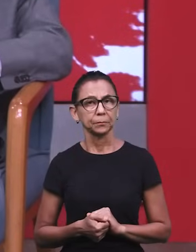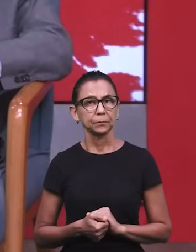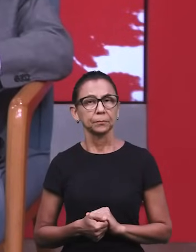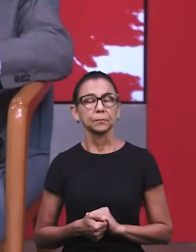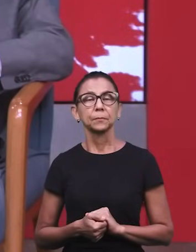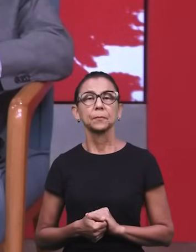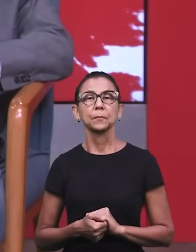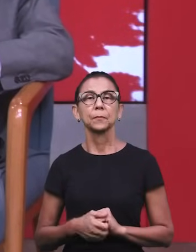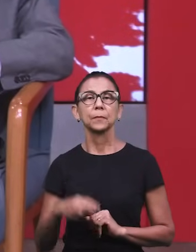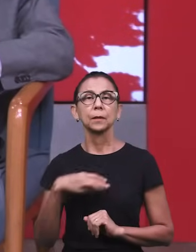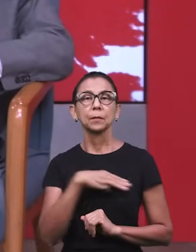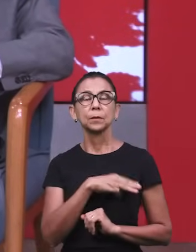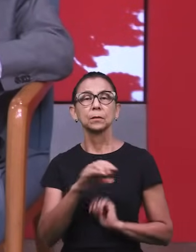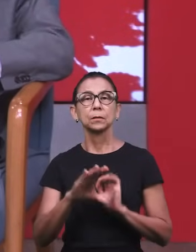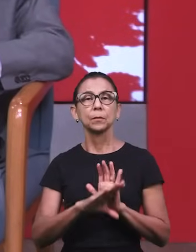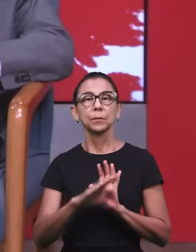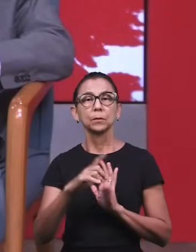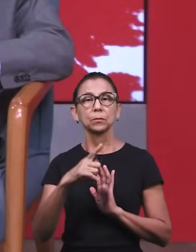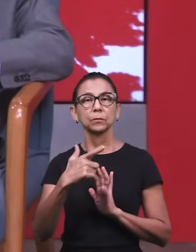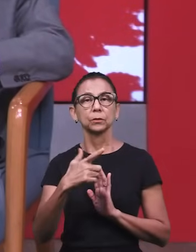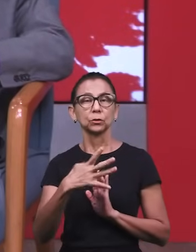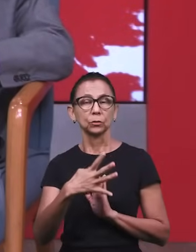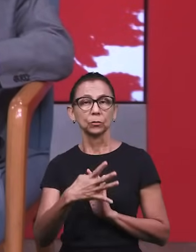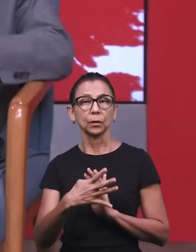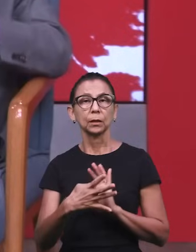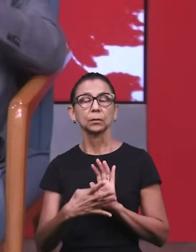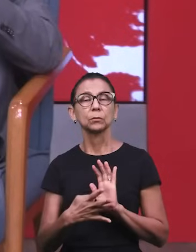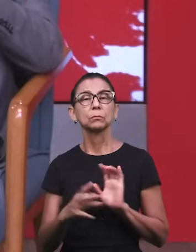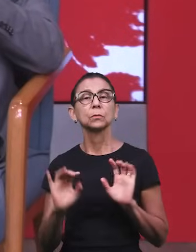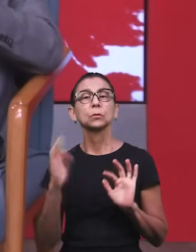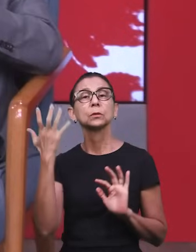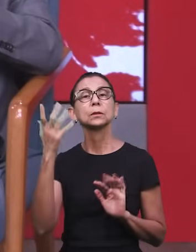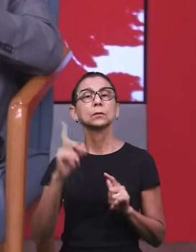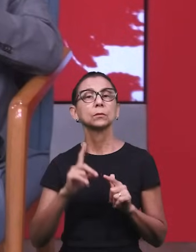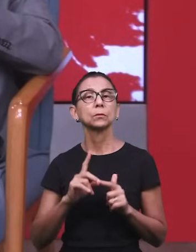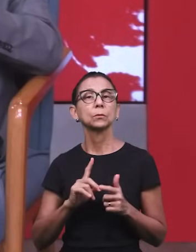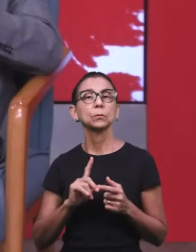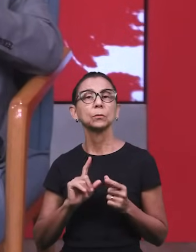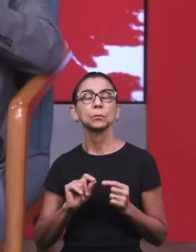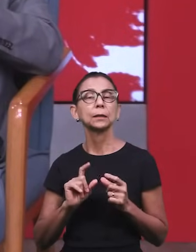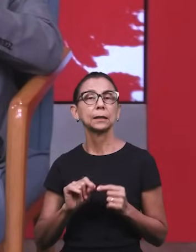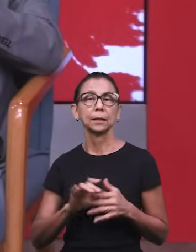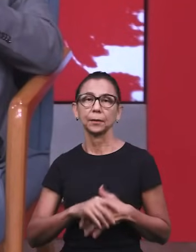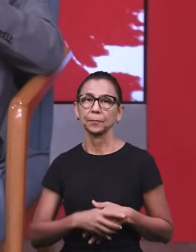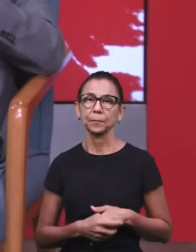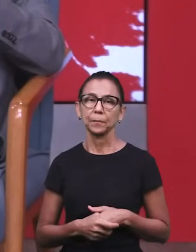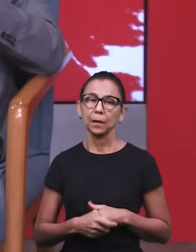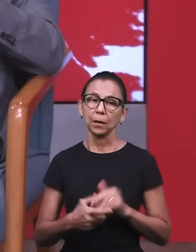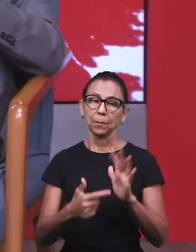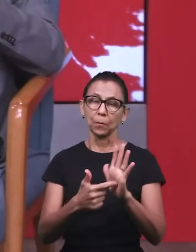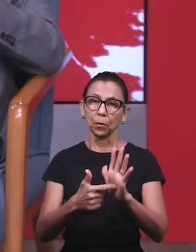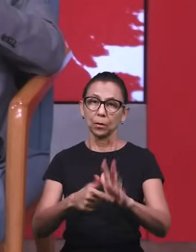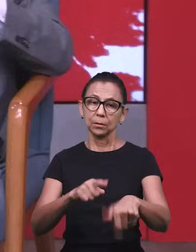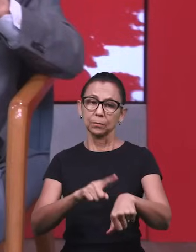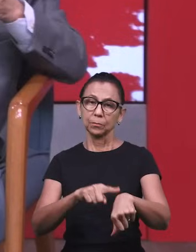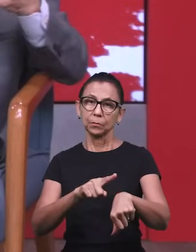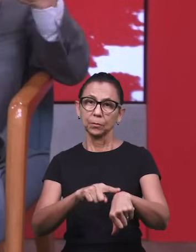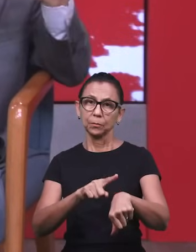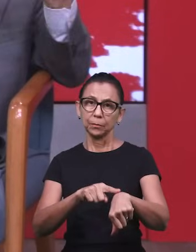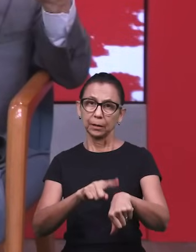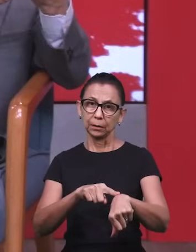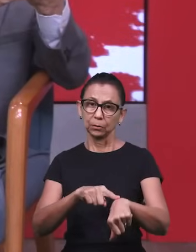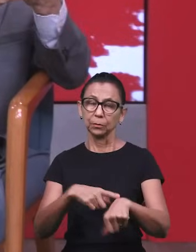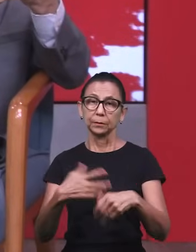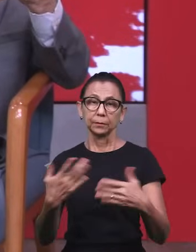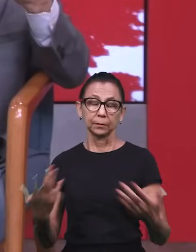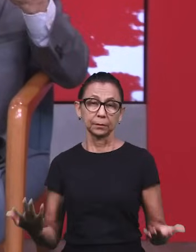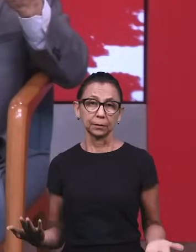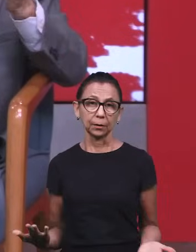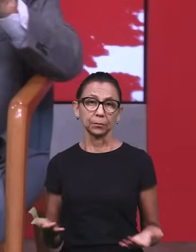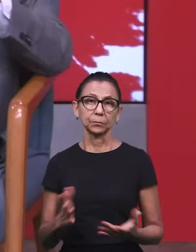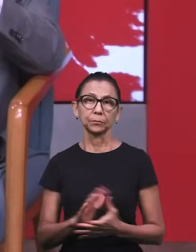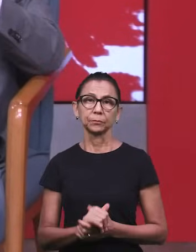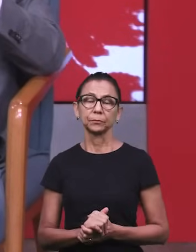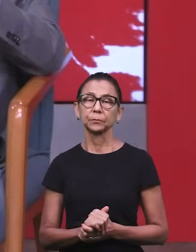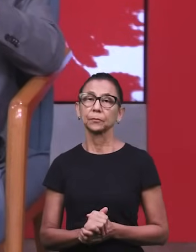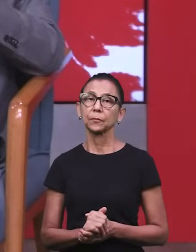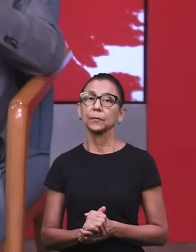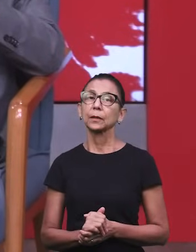Capítulo 24 de Mateus ele mostra um momento em que momento Jesus está falando Jesus está falando de